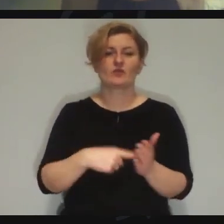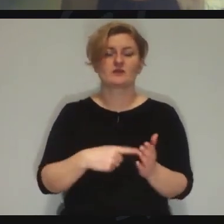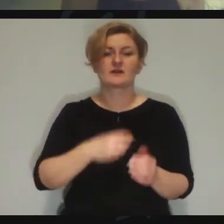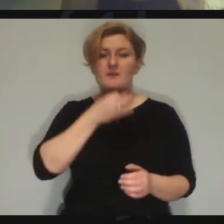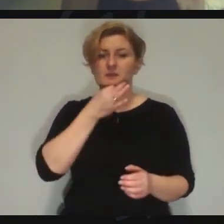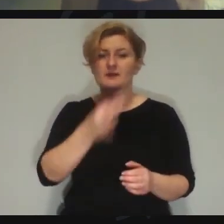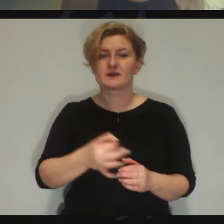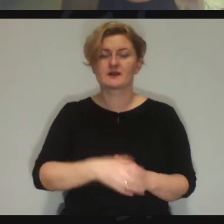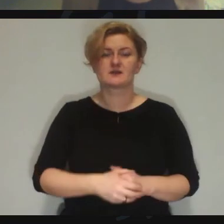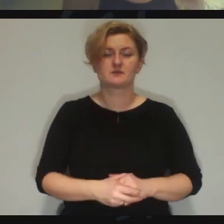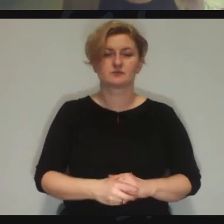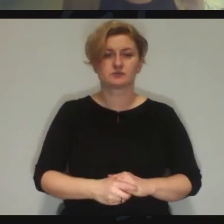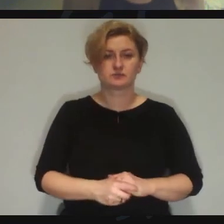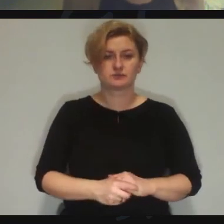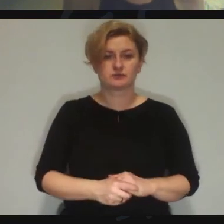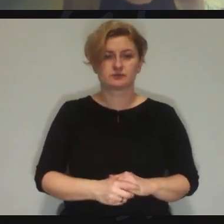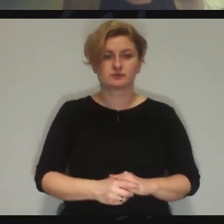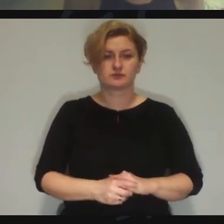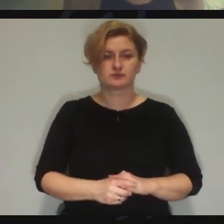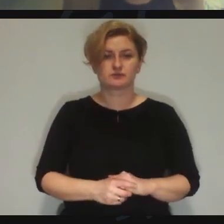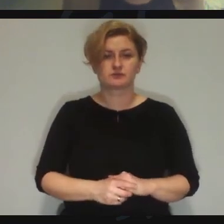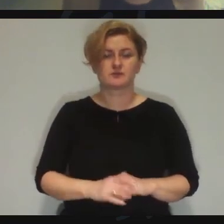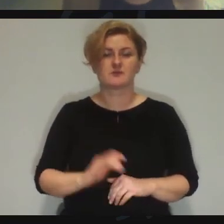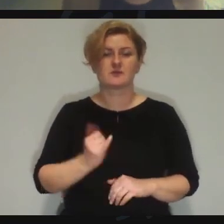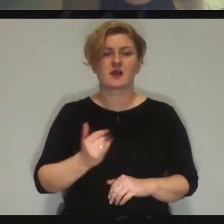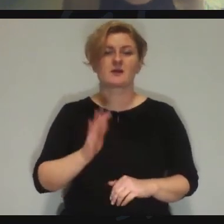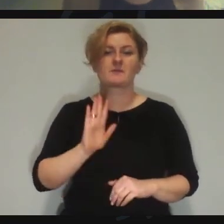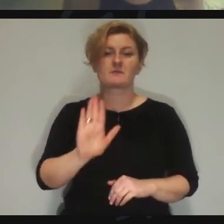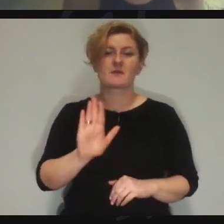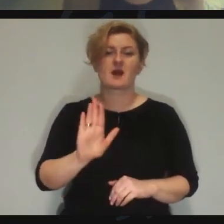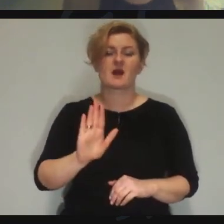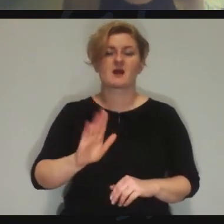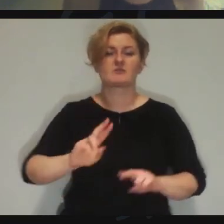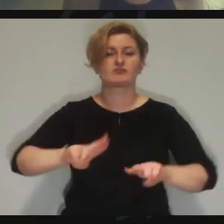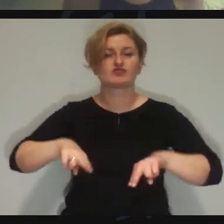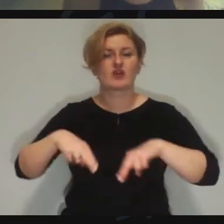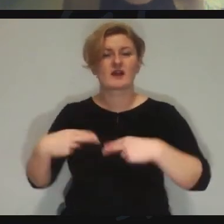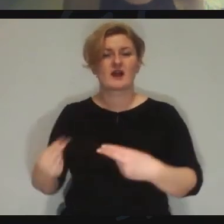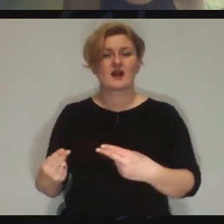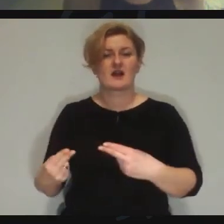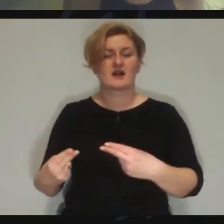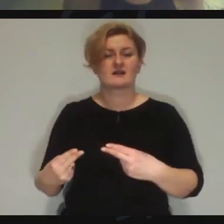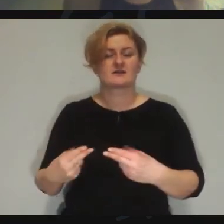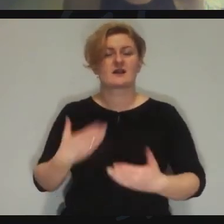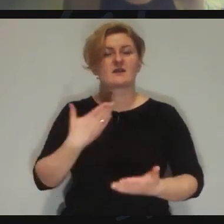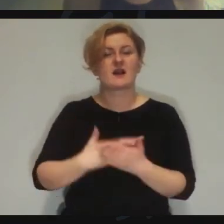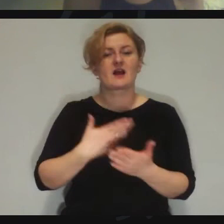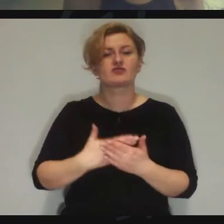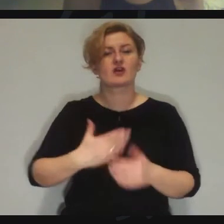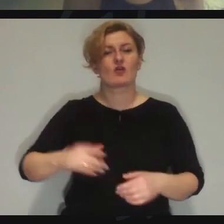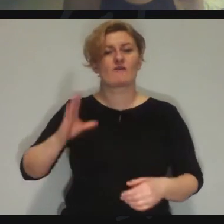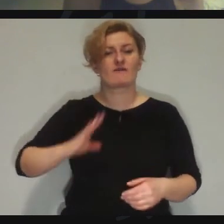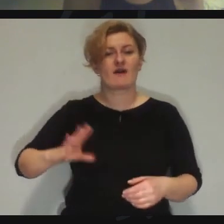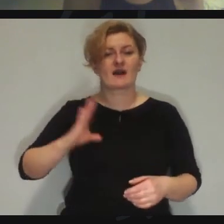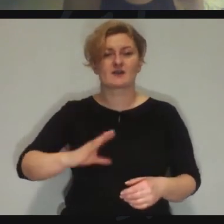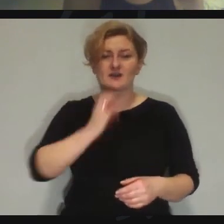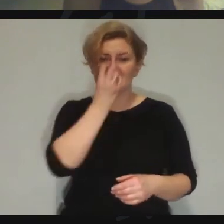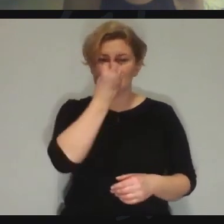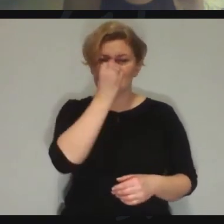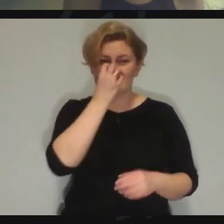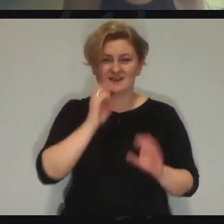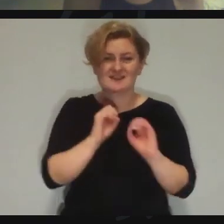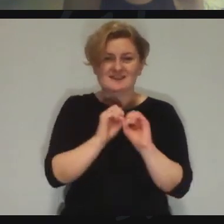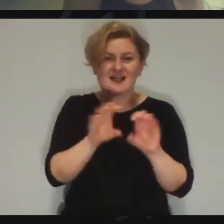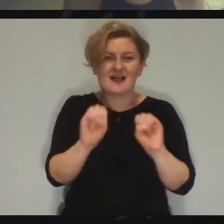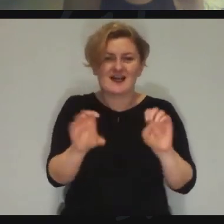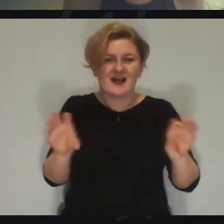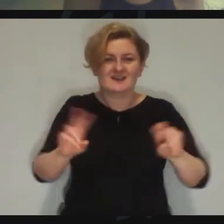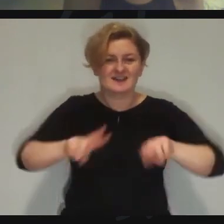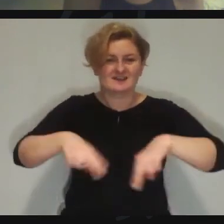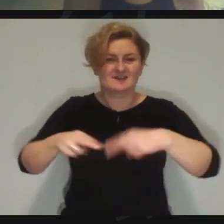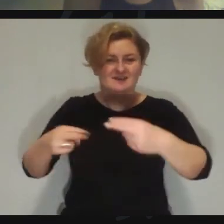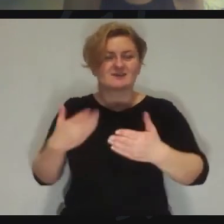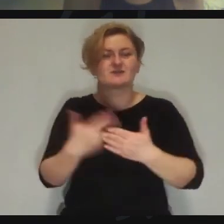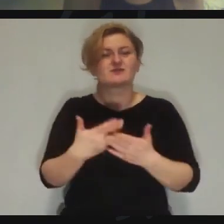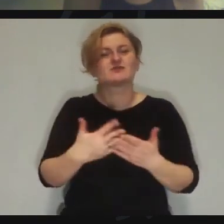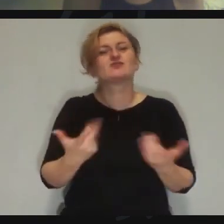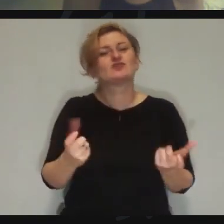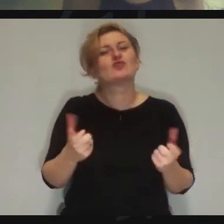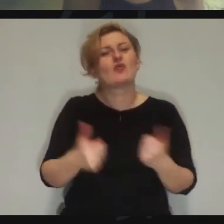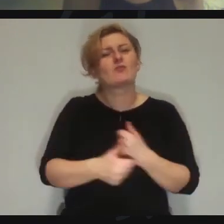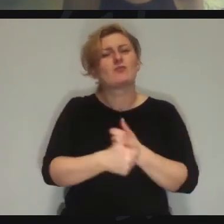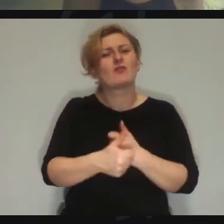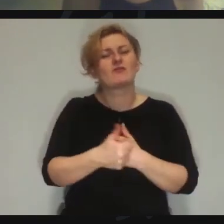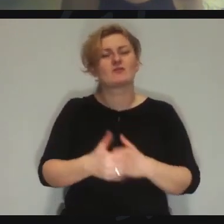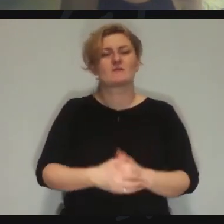Jeśli miałybyście przekazać, czemu warto cyrkowo zarażać, to co by to było?